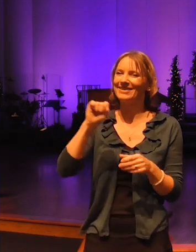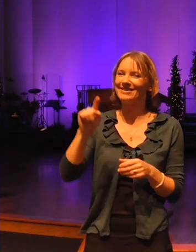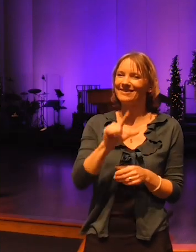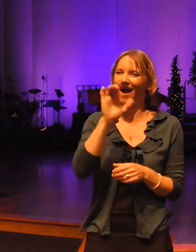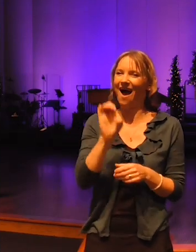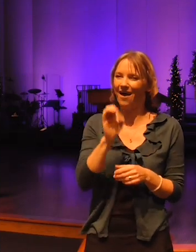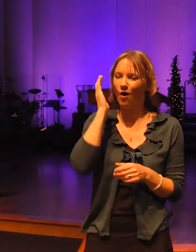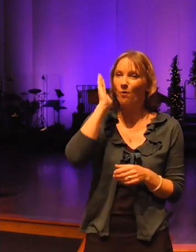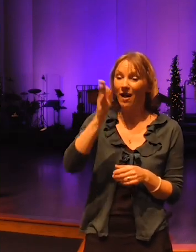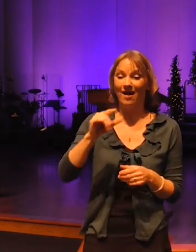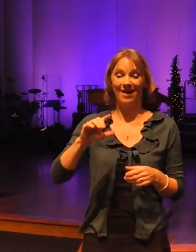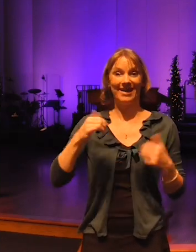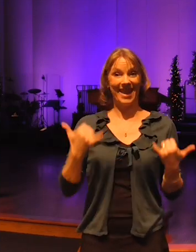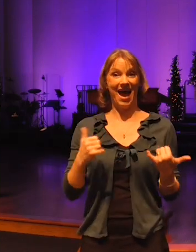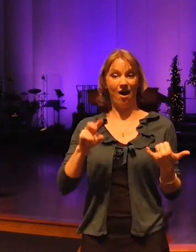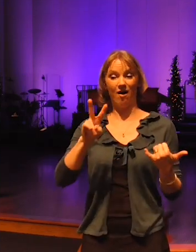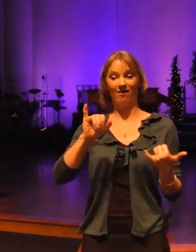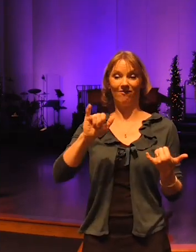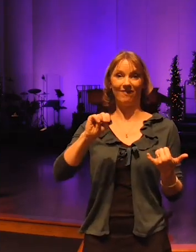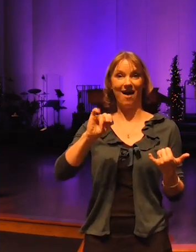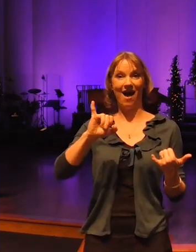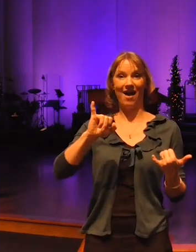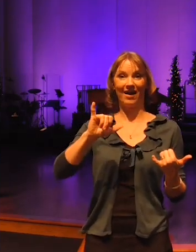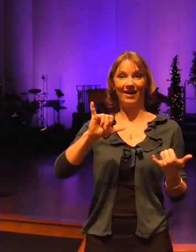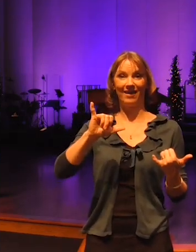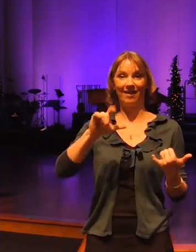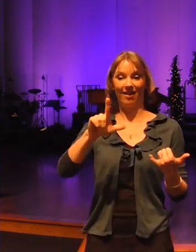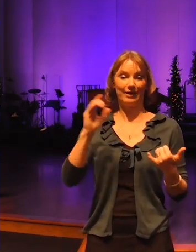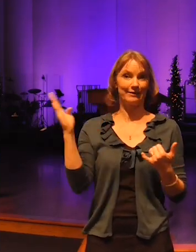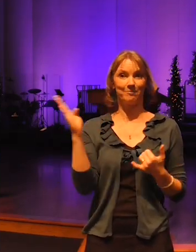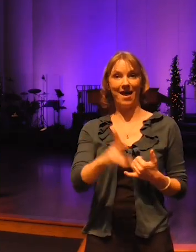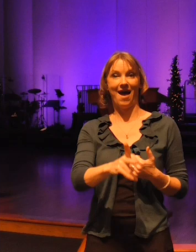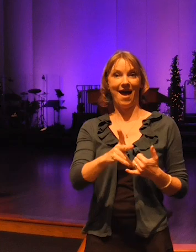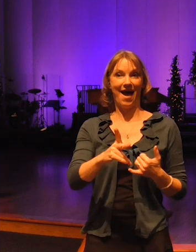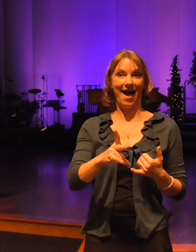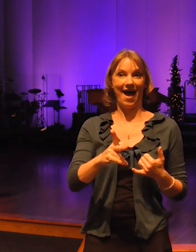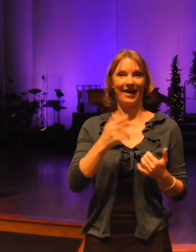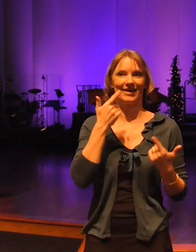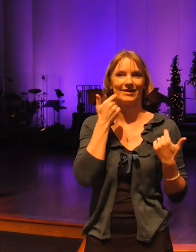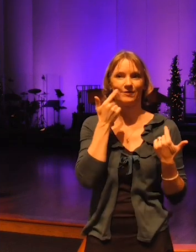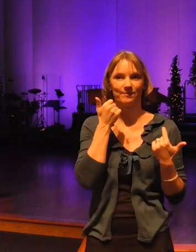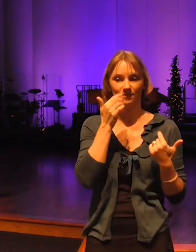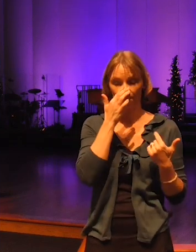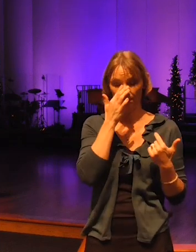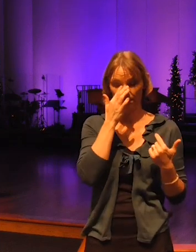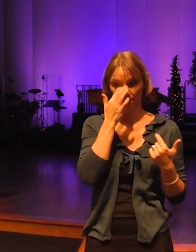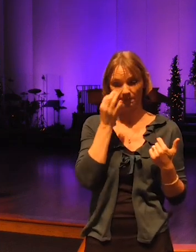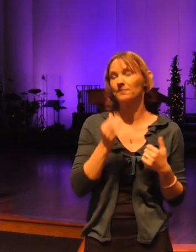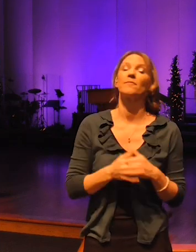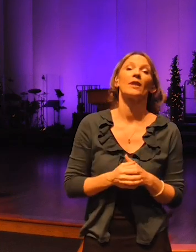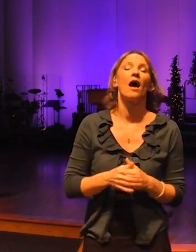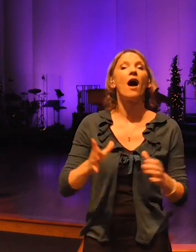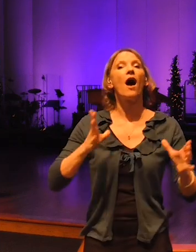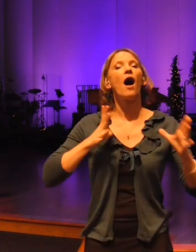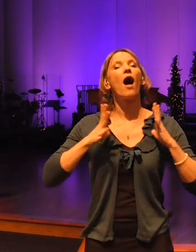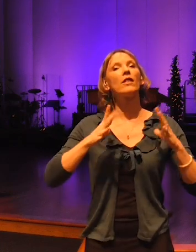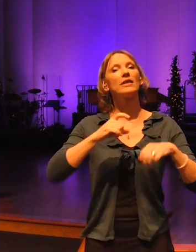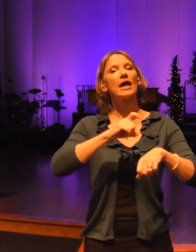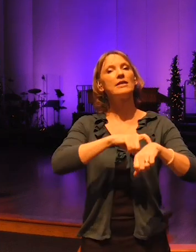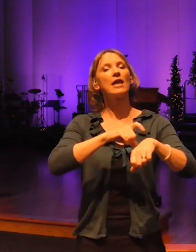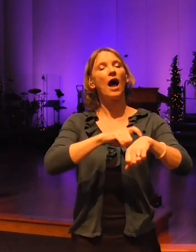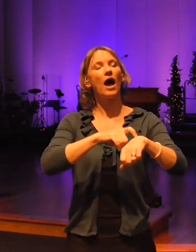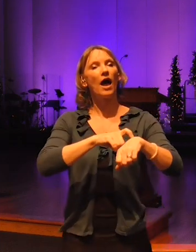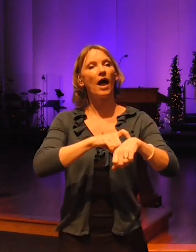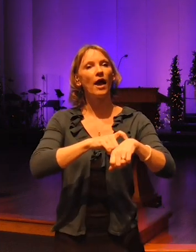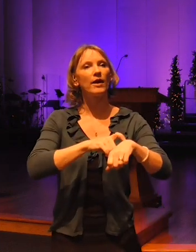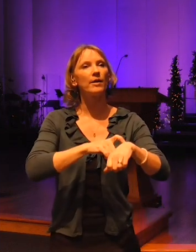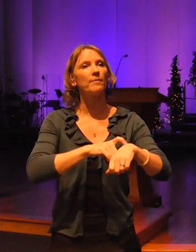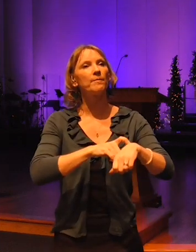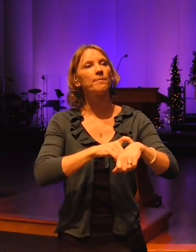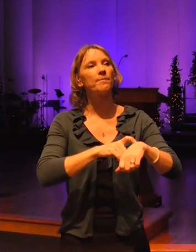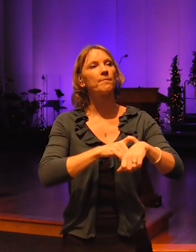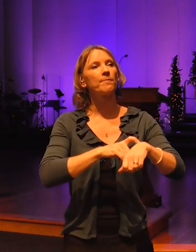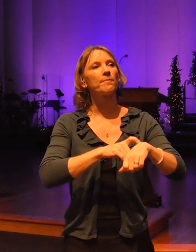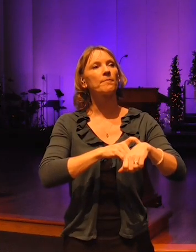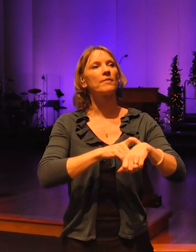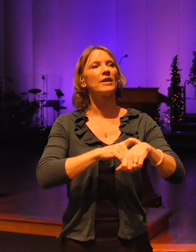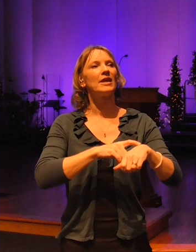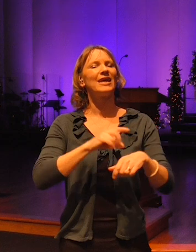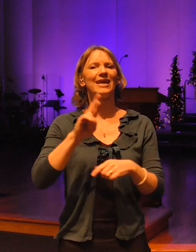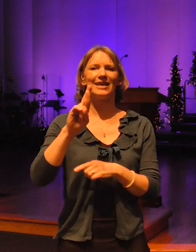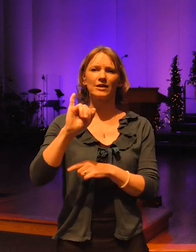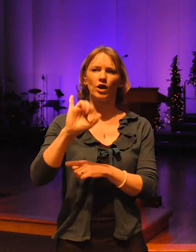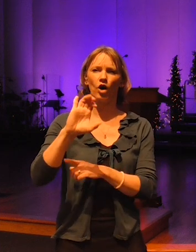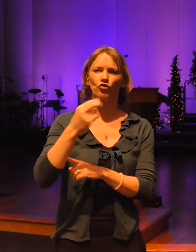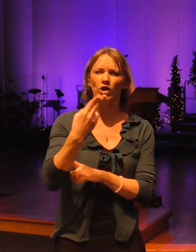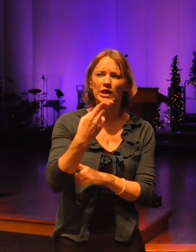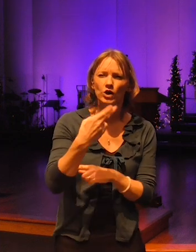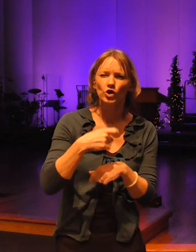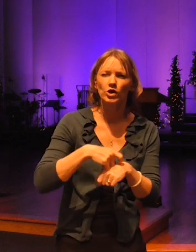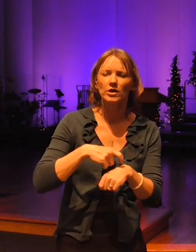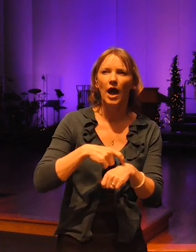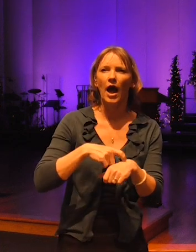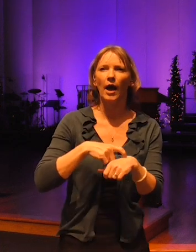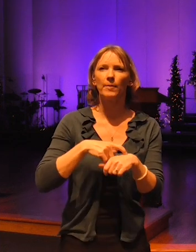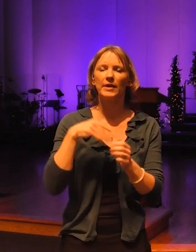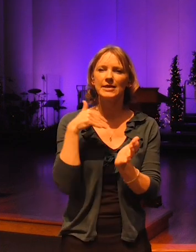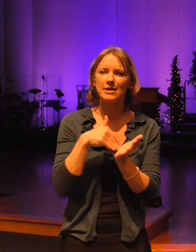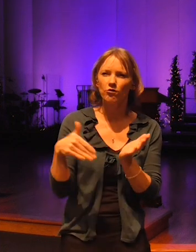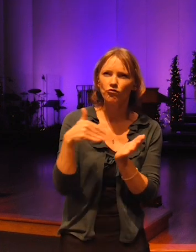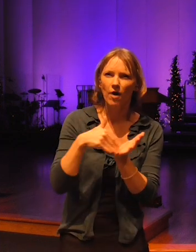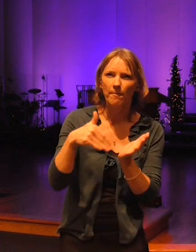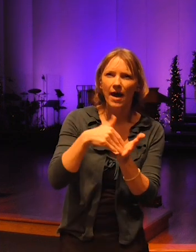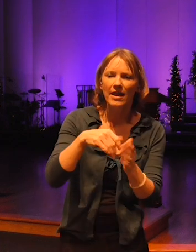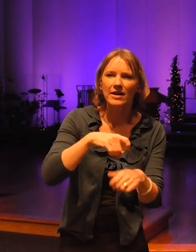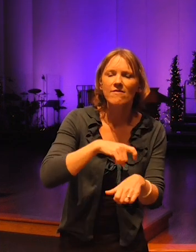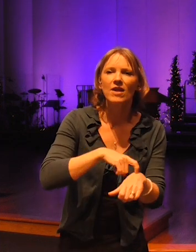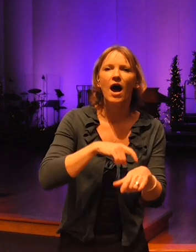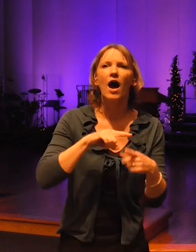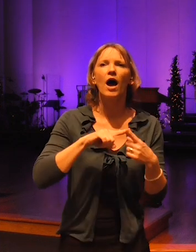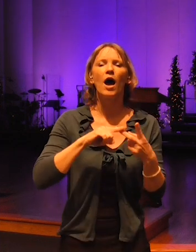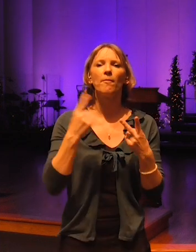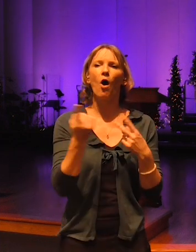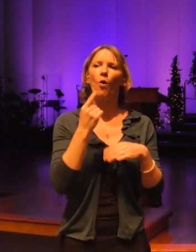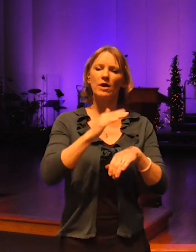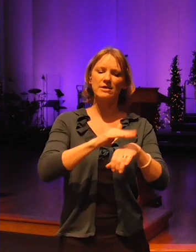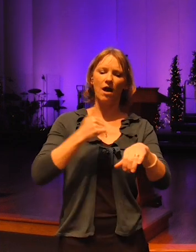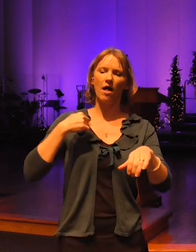la época navideña es una época rica, es una época repetitiva que siempre nos llama a volver a nosotros mismos y